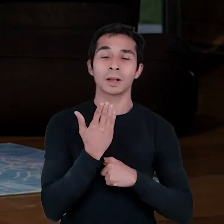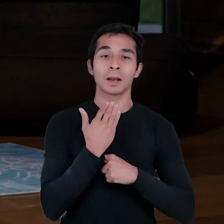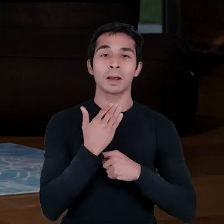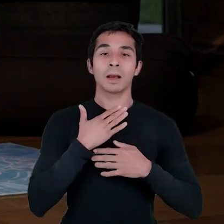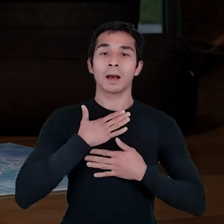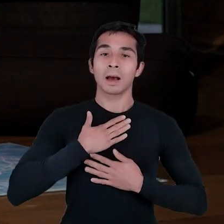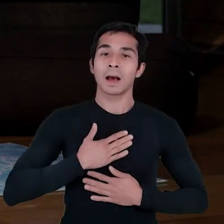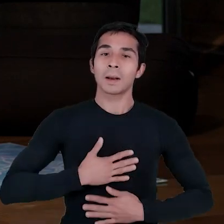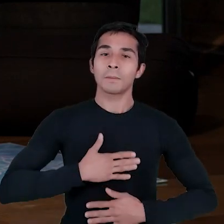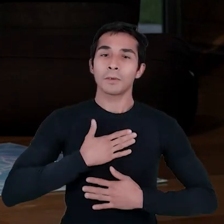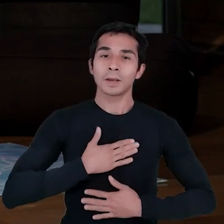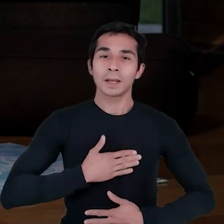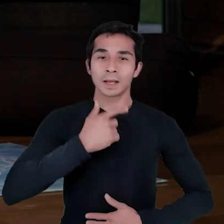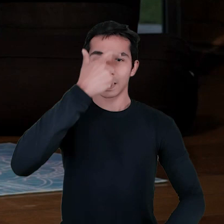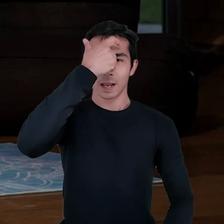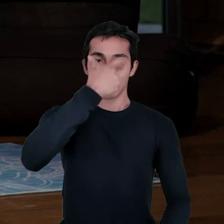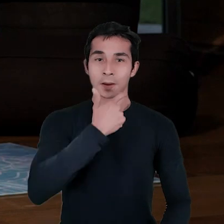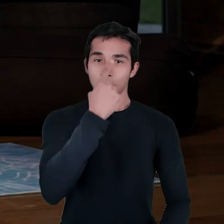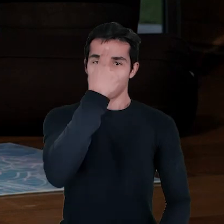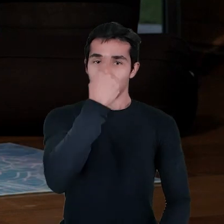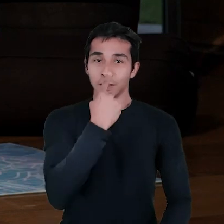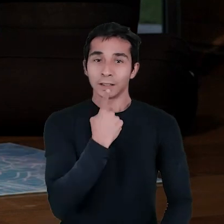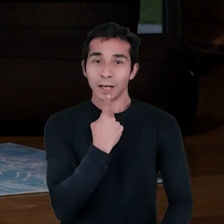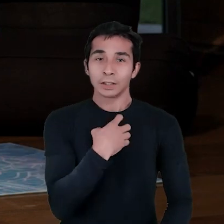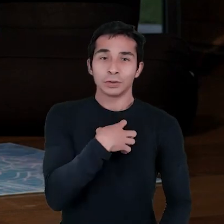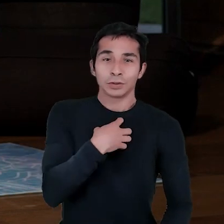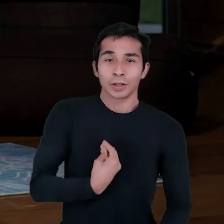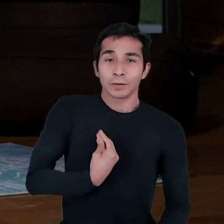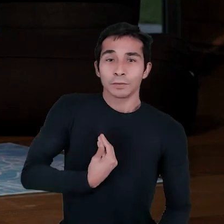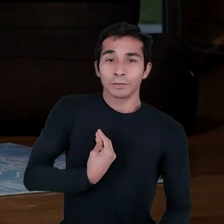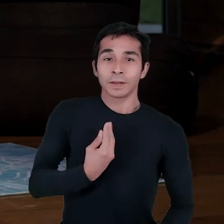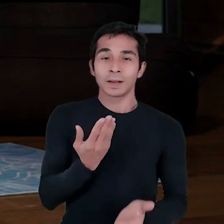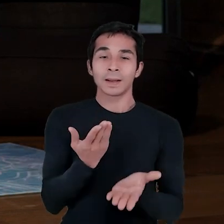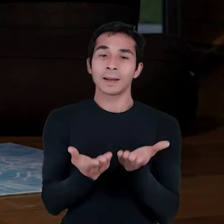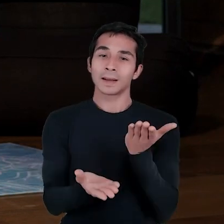nos vários aspectos da nossa personalidade e da nossa vida.